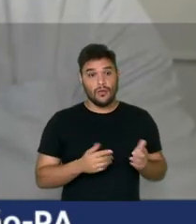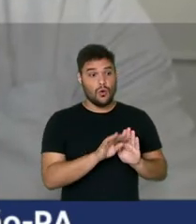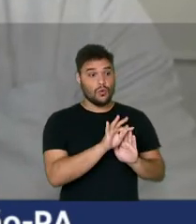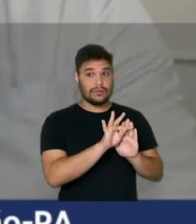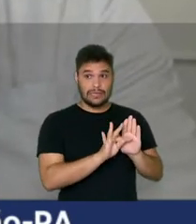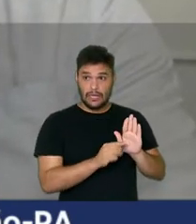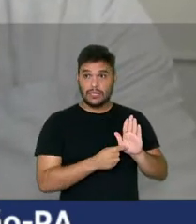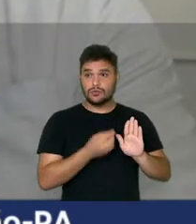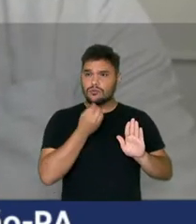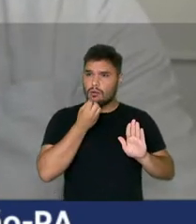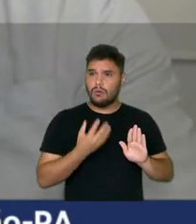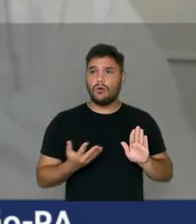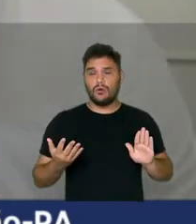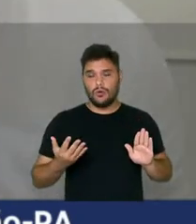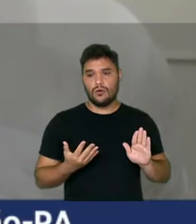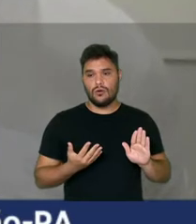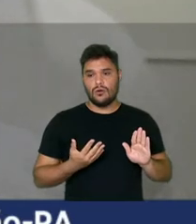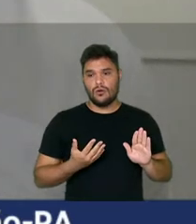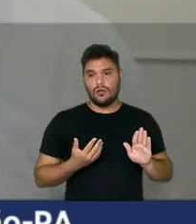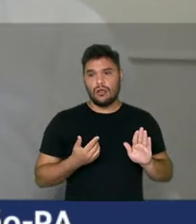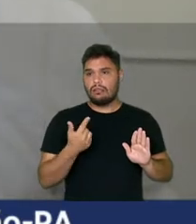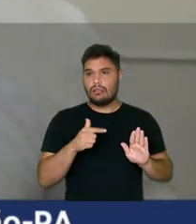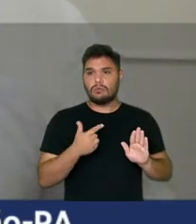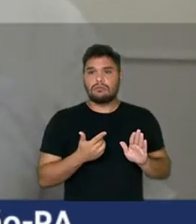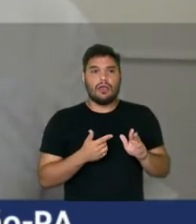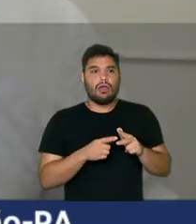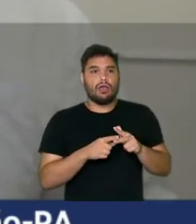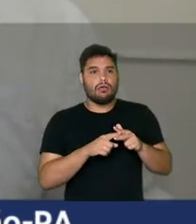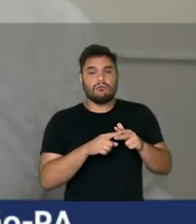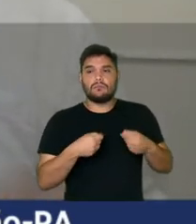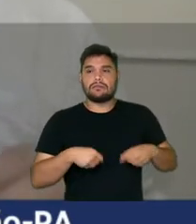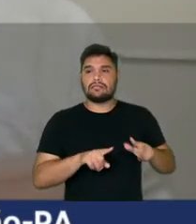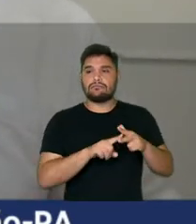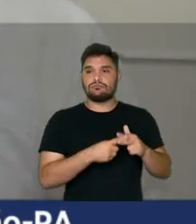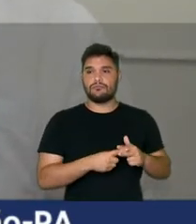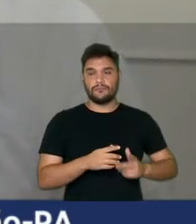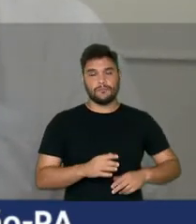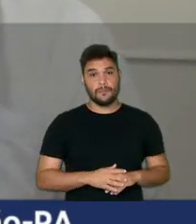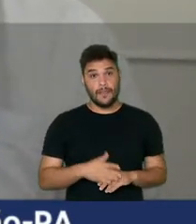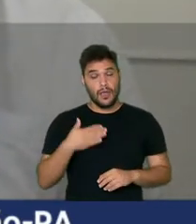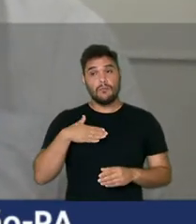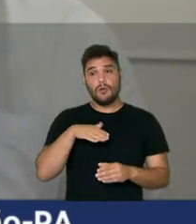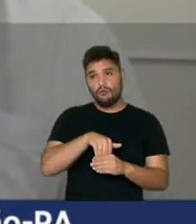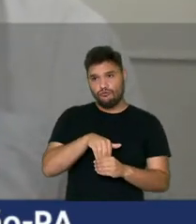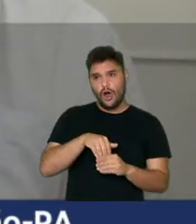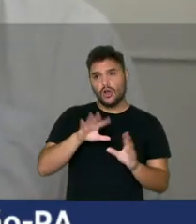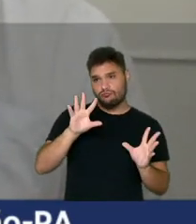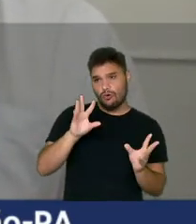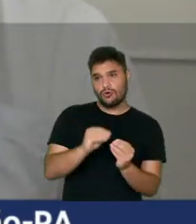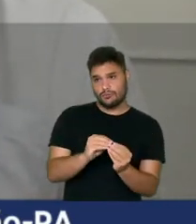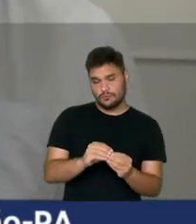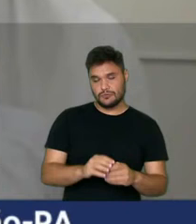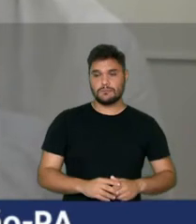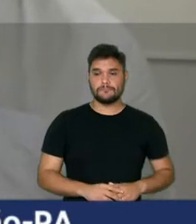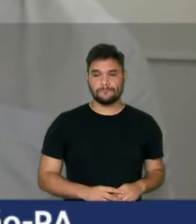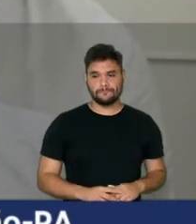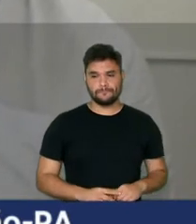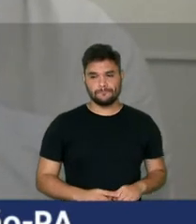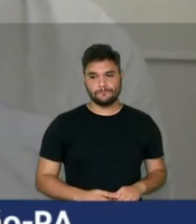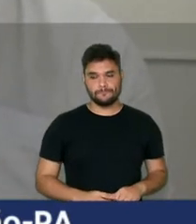TERMOS DO PROJETO QUE MEREÇA TÉCNICA LEGISLATIVA A TÉCNICA LEGISLATIVA É ADEQUADA. NÃO HAVENDO GRANDES